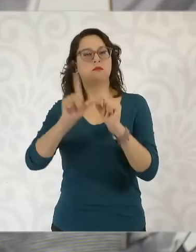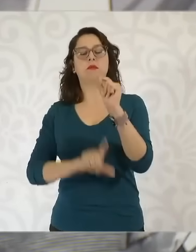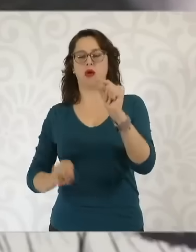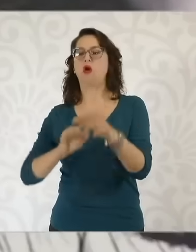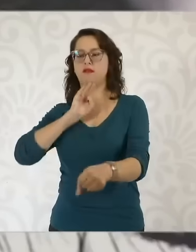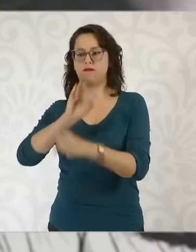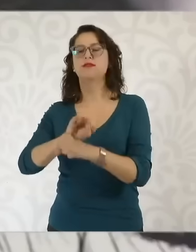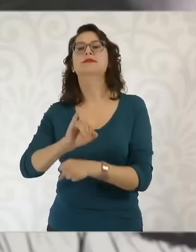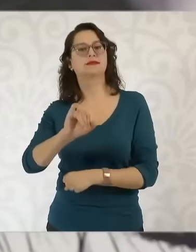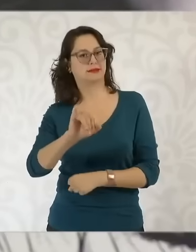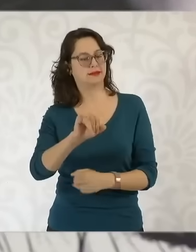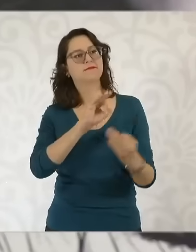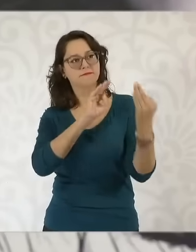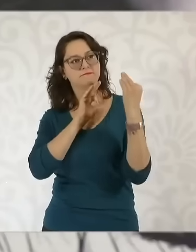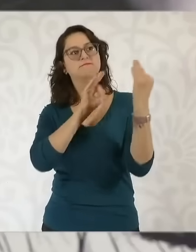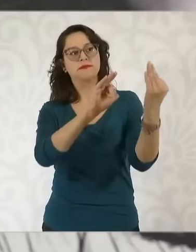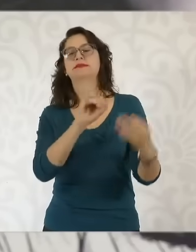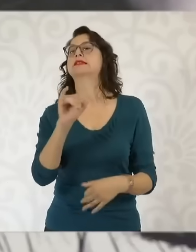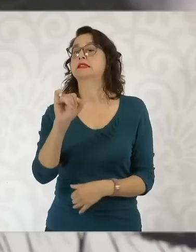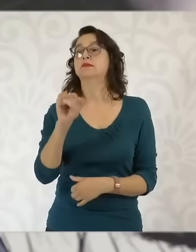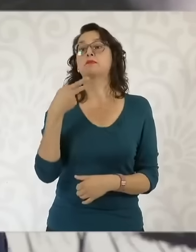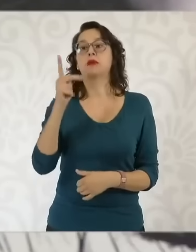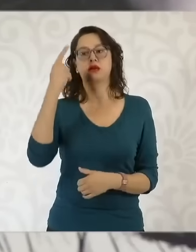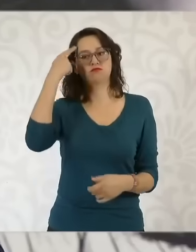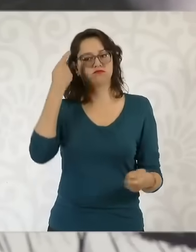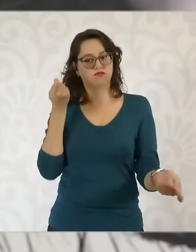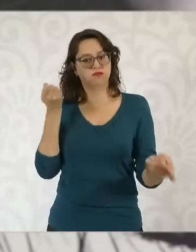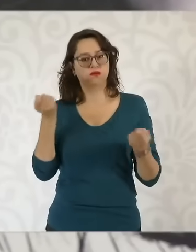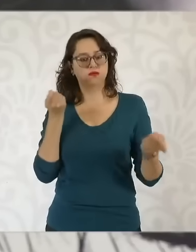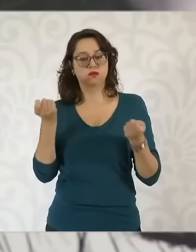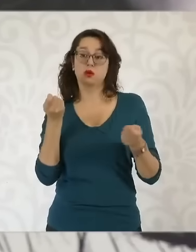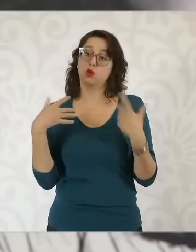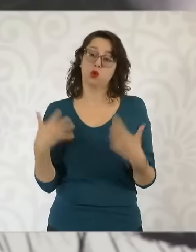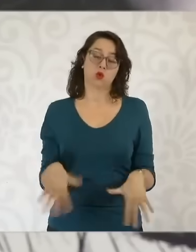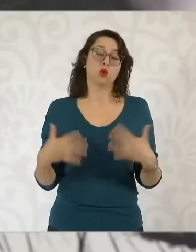eh ha tenido el día de hoy otro muy buen resultado. Es un muy buen resultado para la